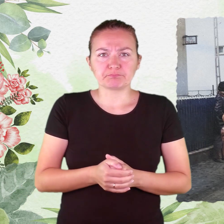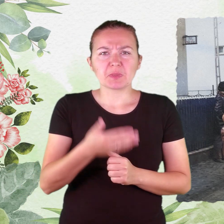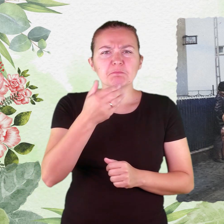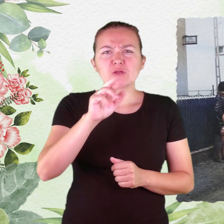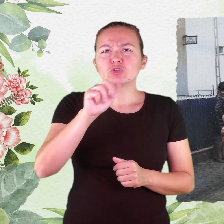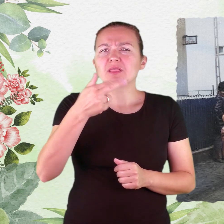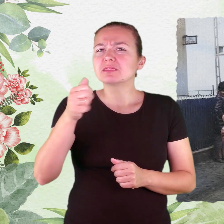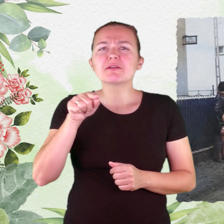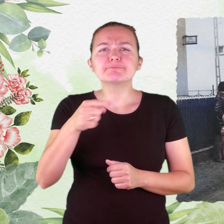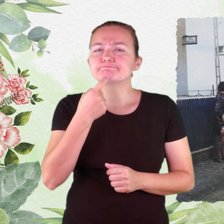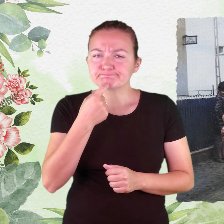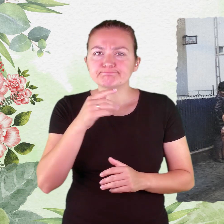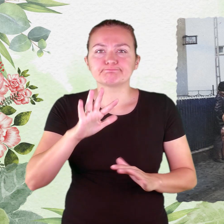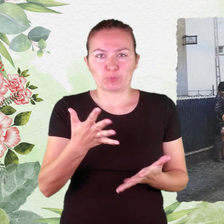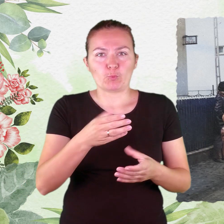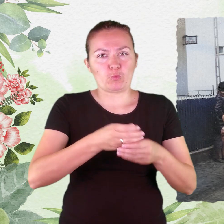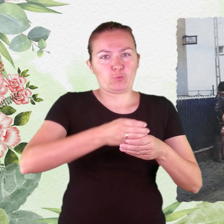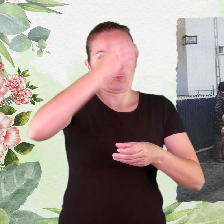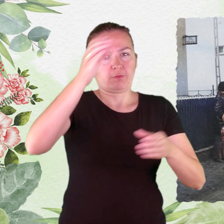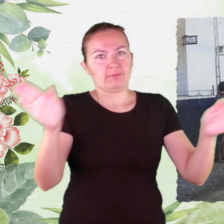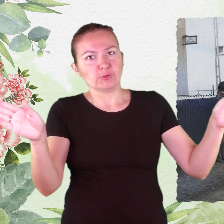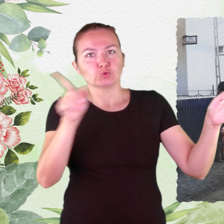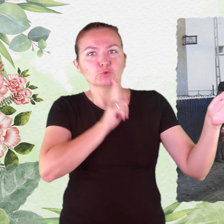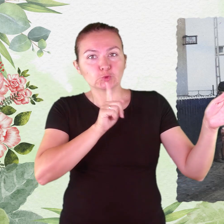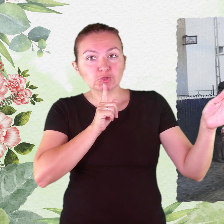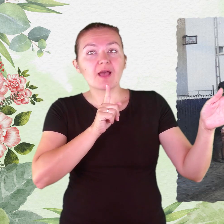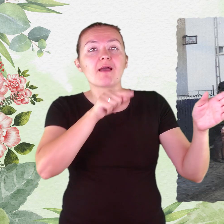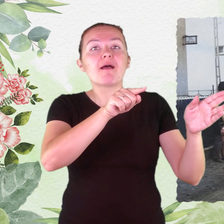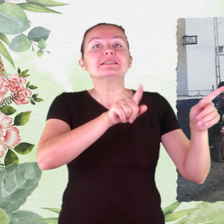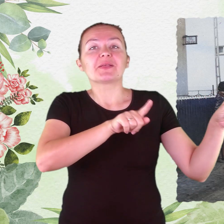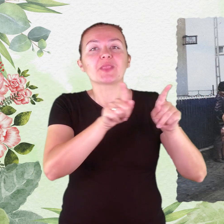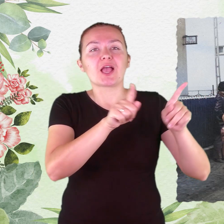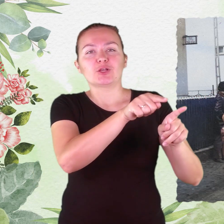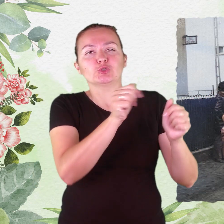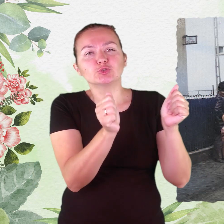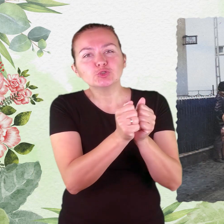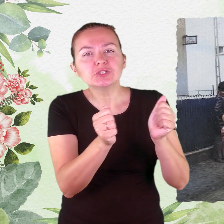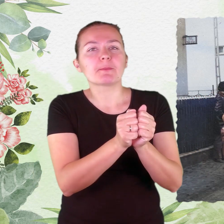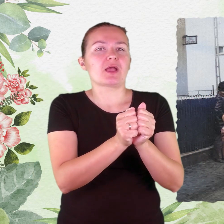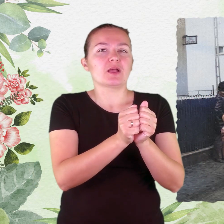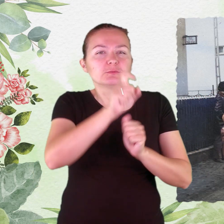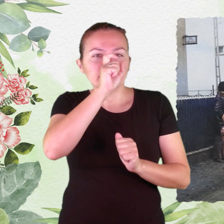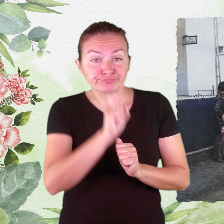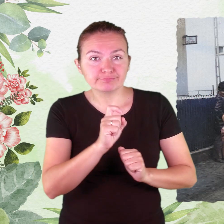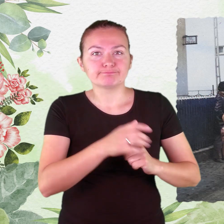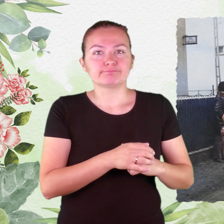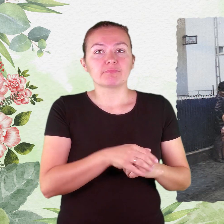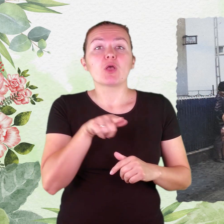Marzanna to kukła, która oznacza zimę i zło.